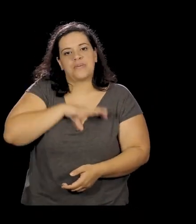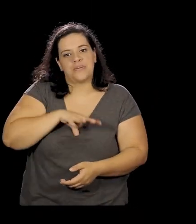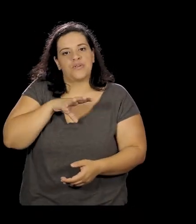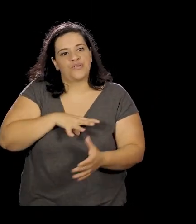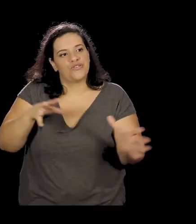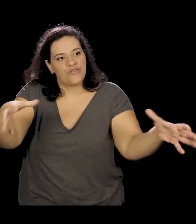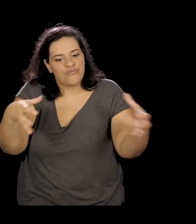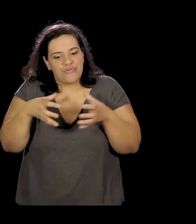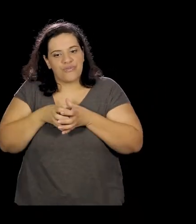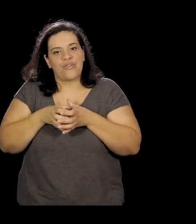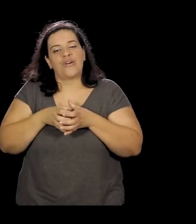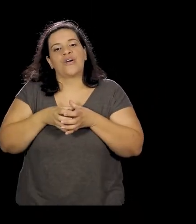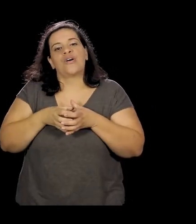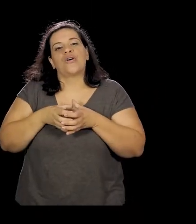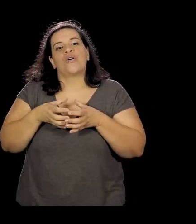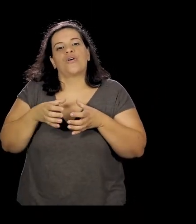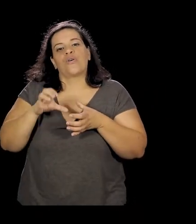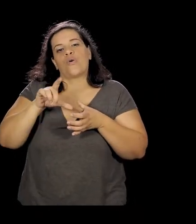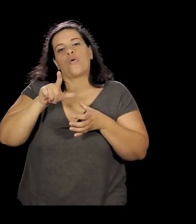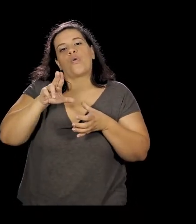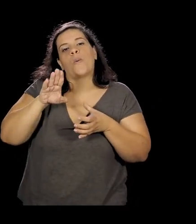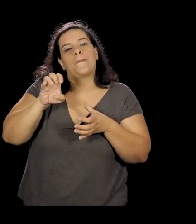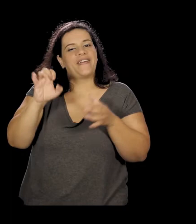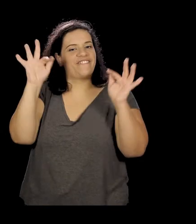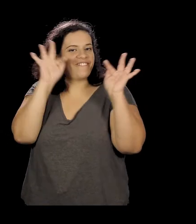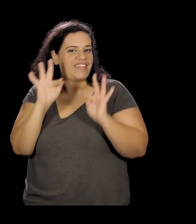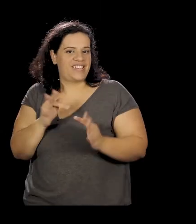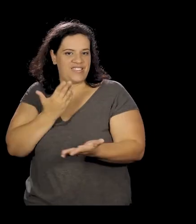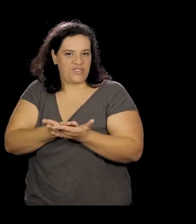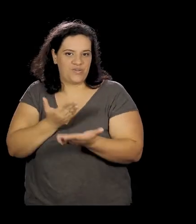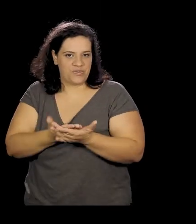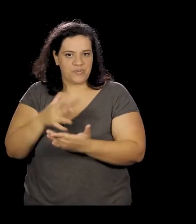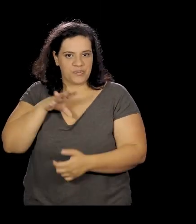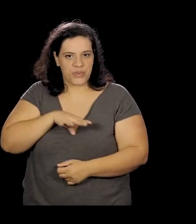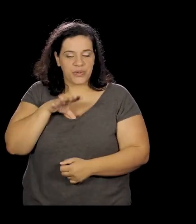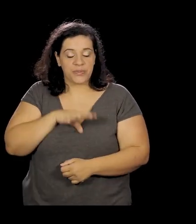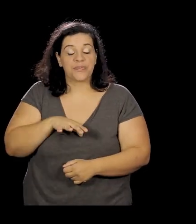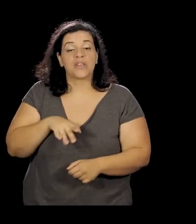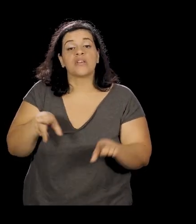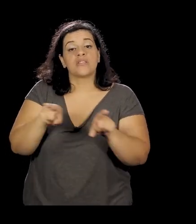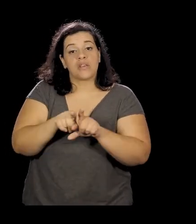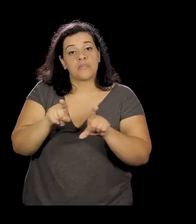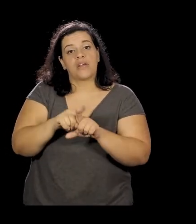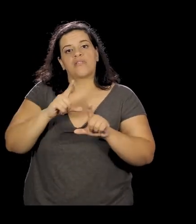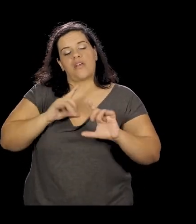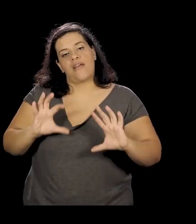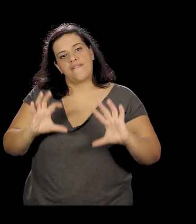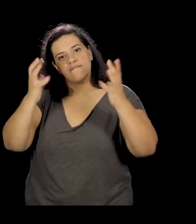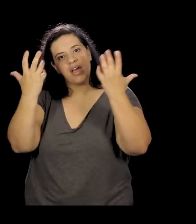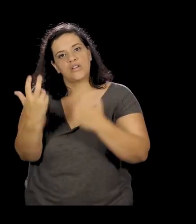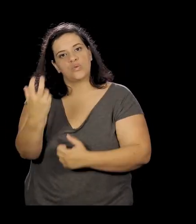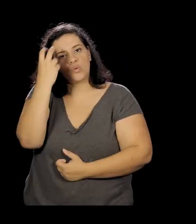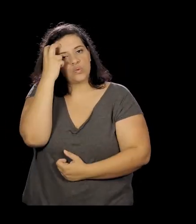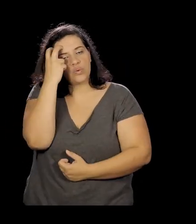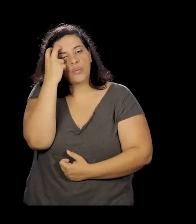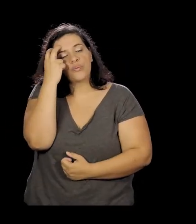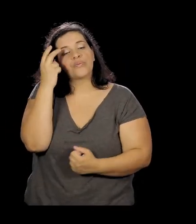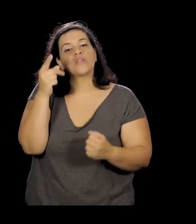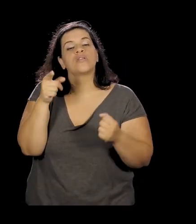para formar parte desse clube feliz de estudo de português. Fazemos eventos culturais.